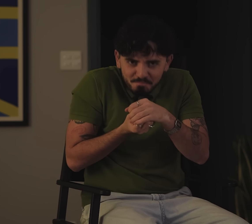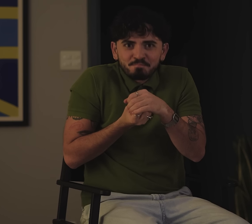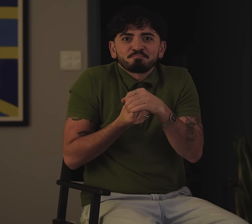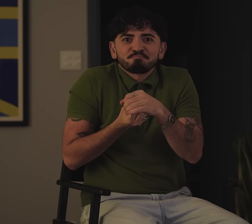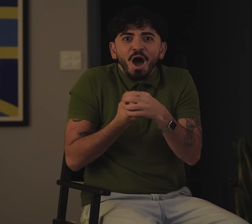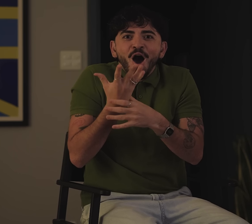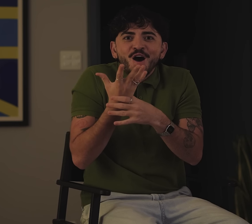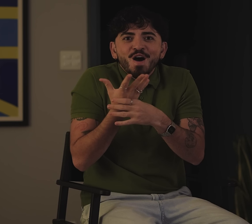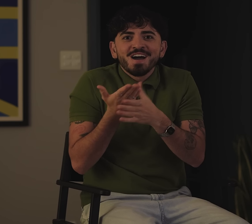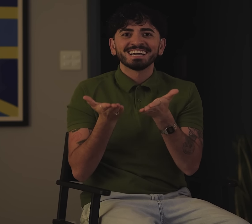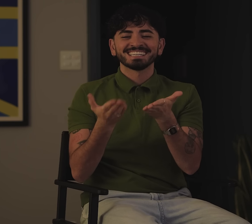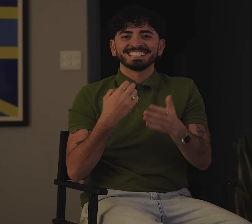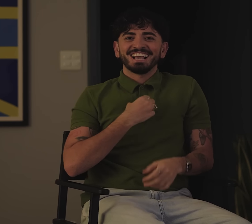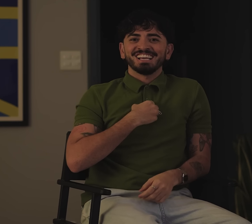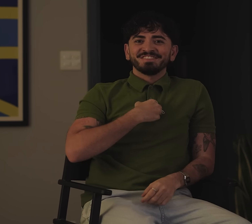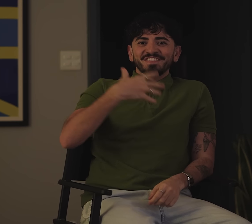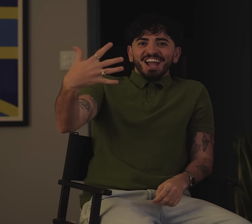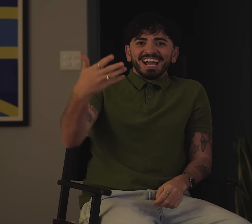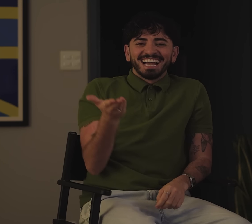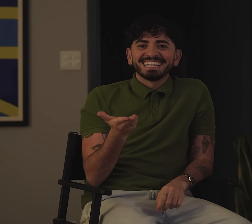E foi nesse caminho que nasceu a Euforie-se.